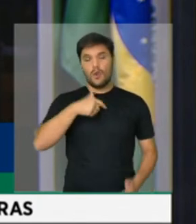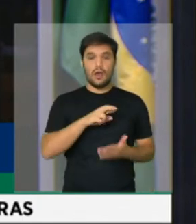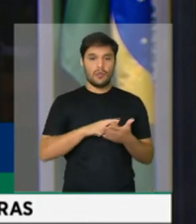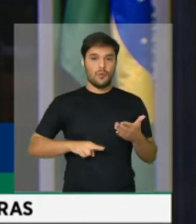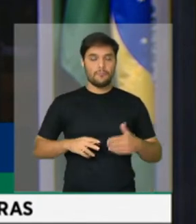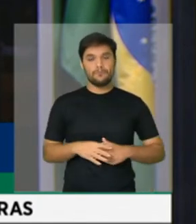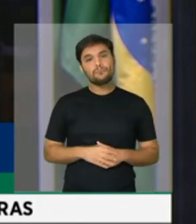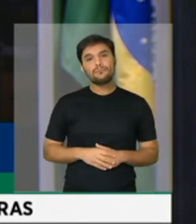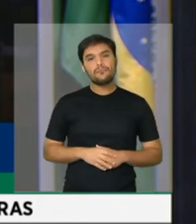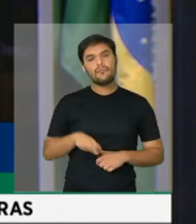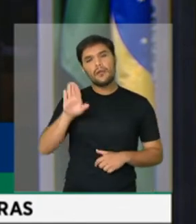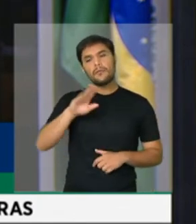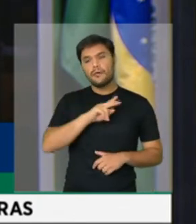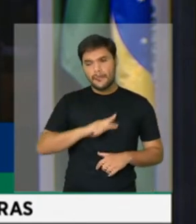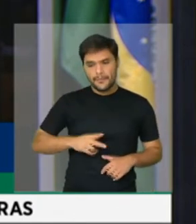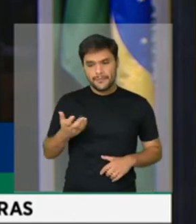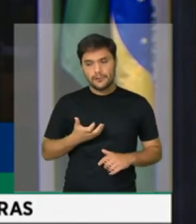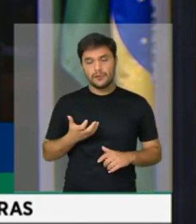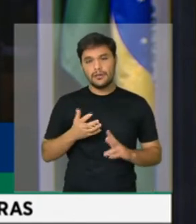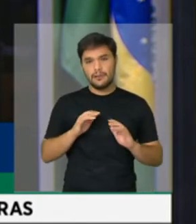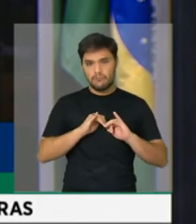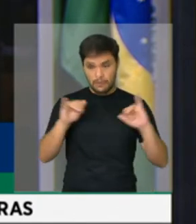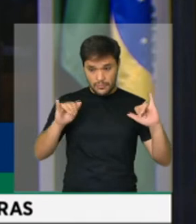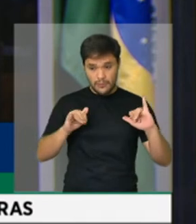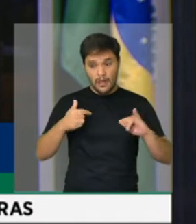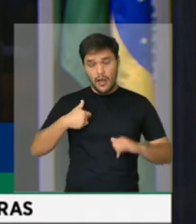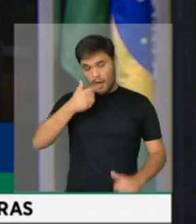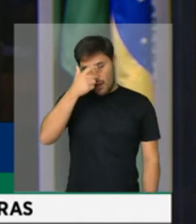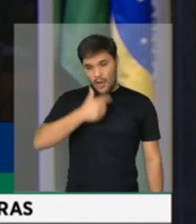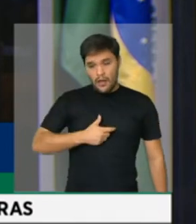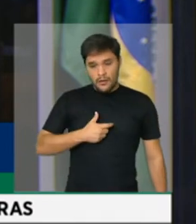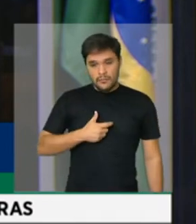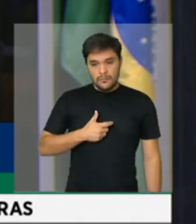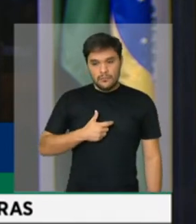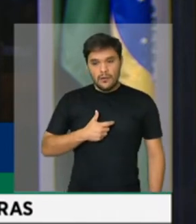520, 532, 546, 547, 560 COM O PROJETO DE LEI EM CONVERSÃO EM ANEXO, PELA REJEIÇÃO DAS DEMAIS EMENDAS, SALAS DAS